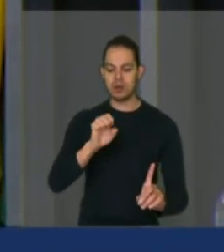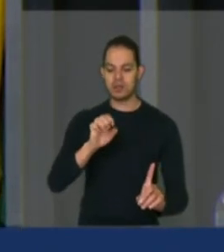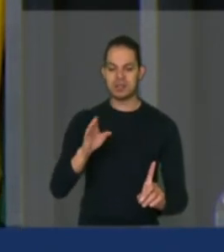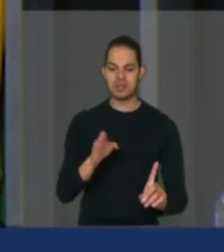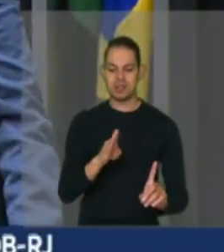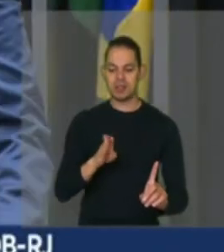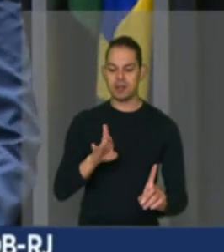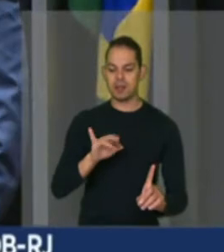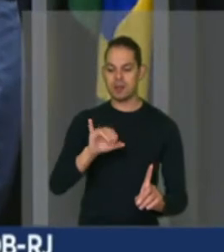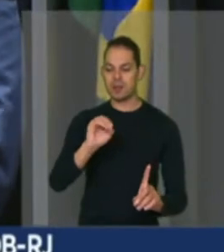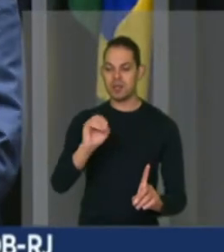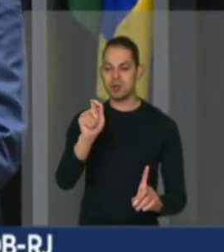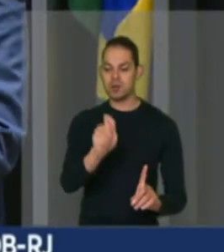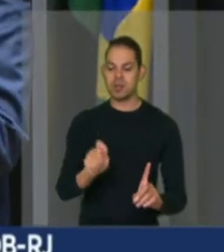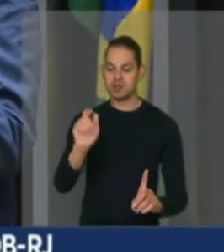DE JANEIRO. UMA CENTENÁRIA CASA QUE TEVE NA ÚLTIMA